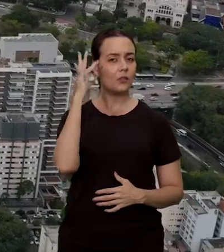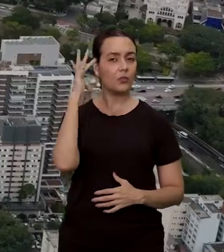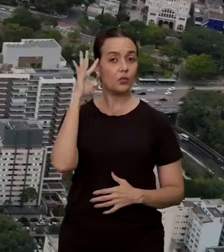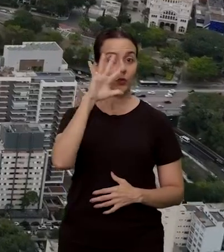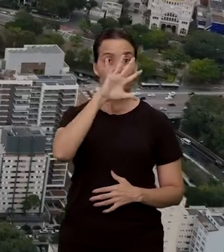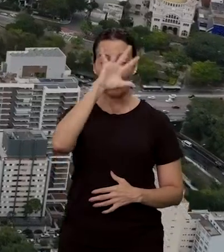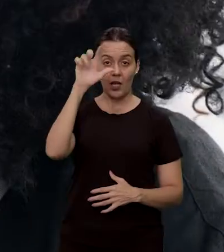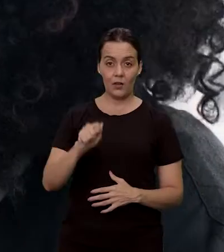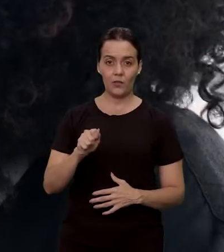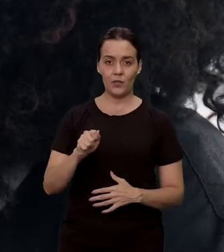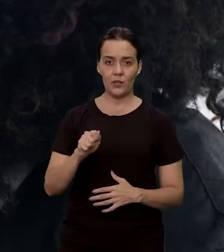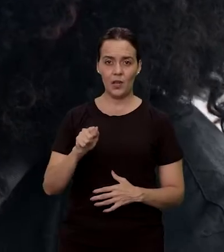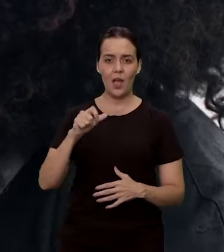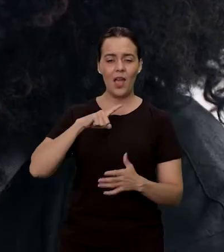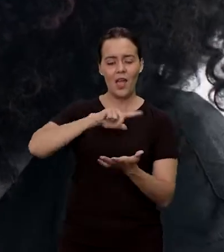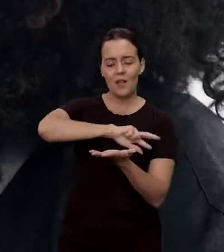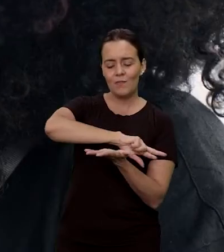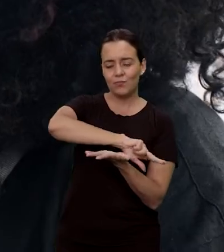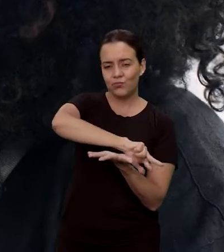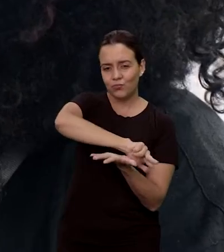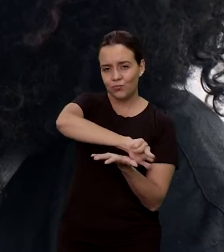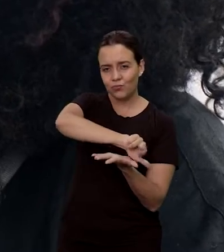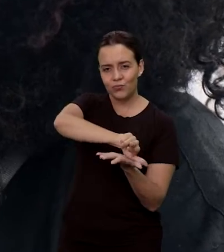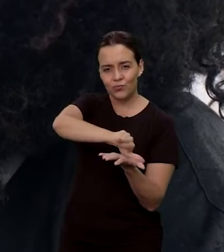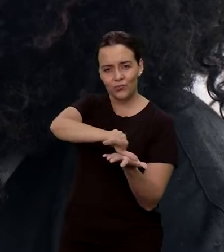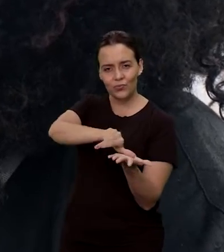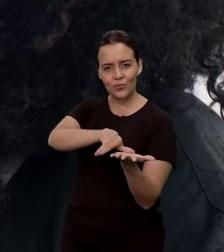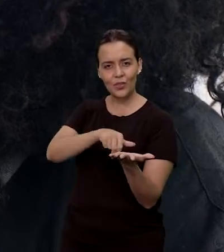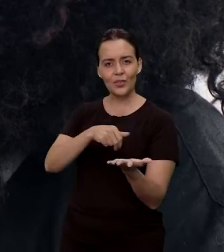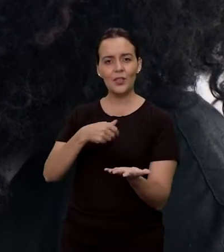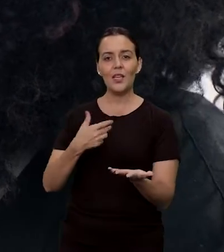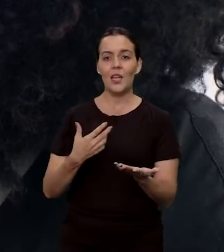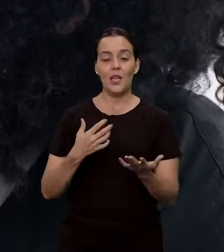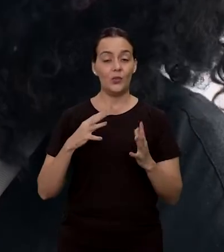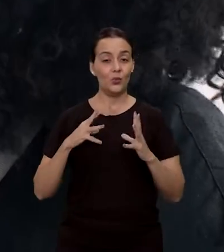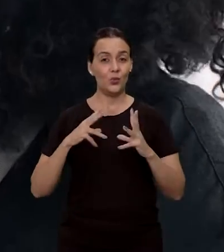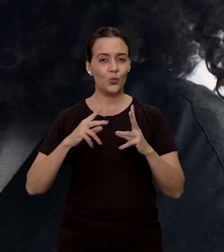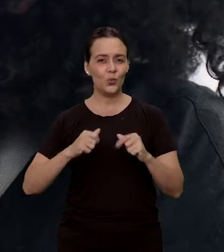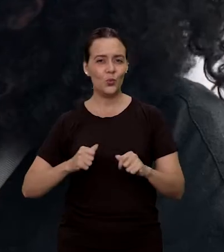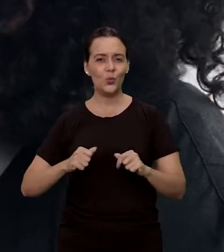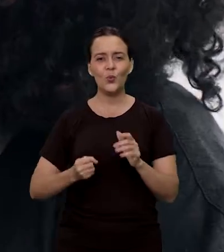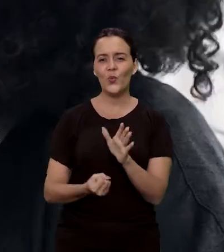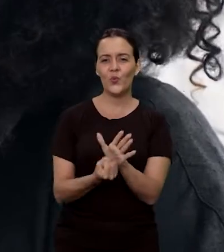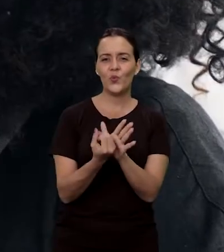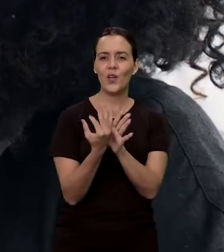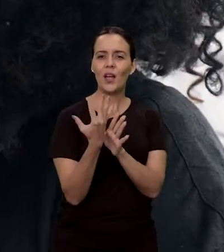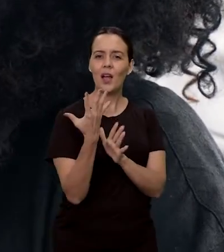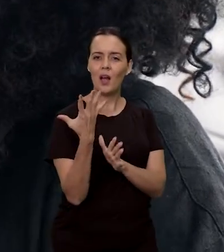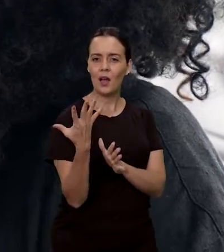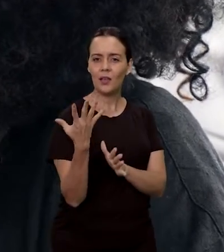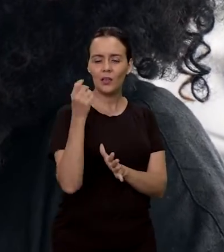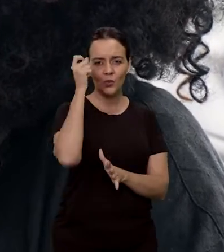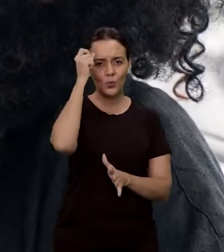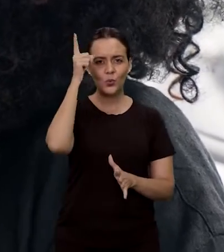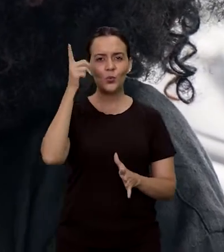que é uma filosofia pluriversal, então, se ela é pluriversal se ela é plural, se ela tem a possibilidade